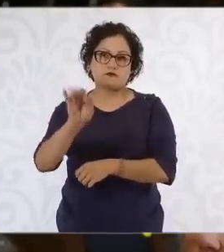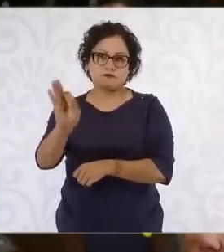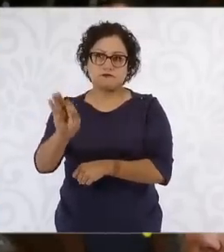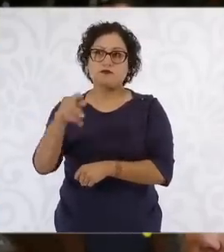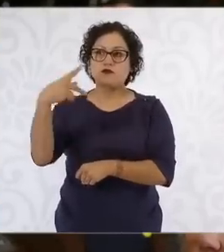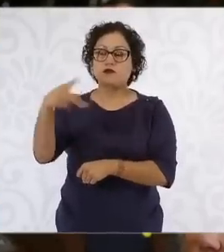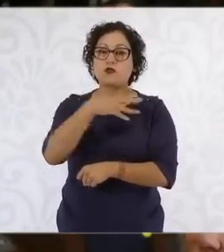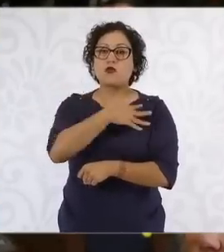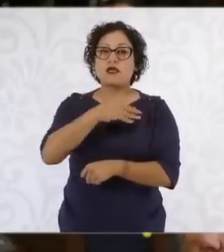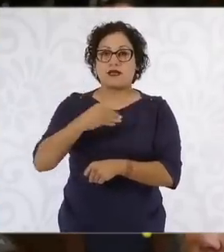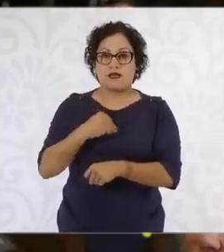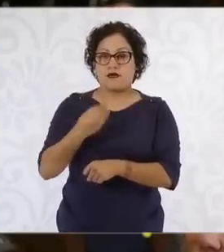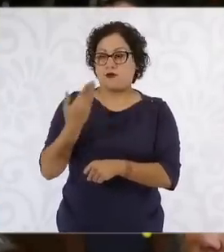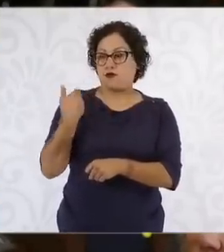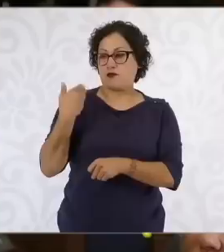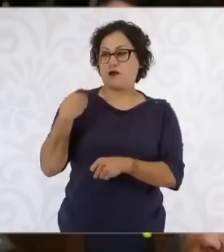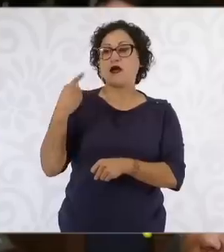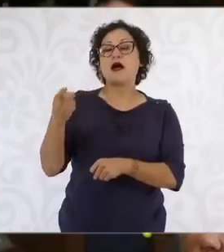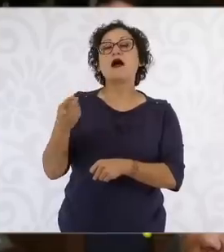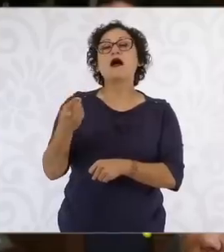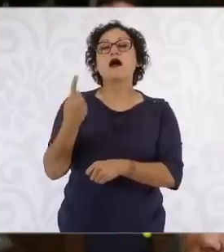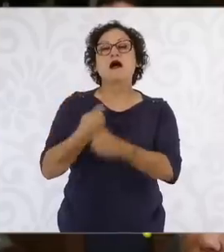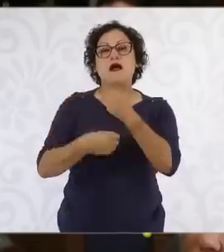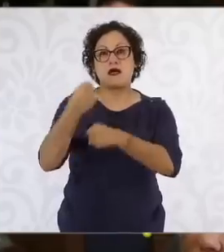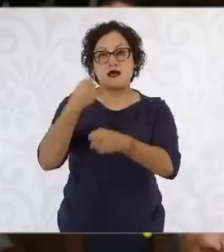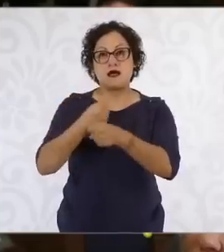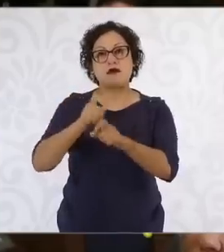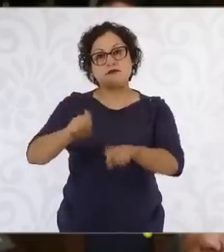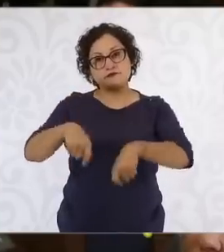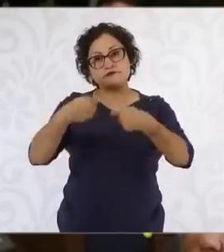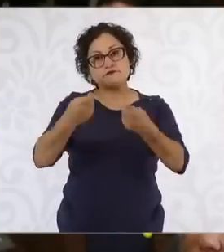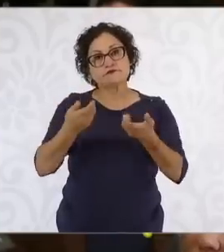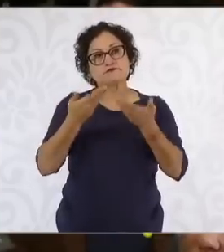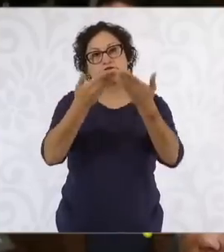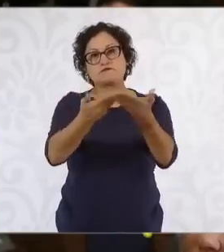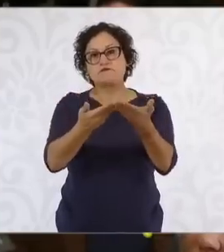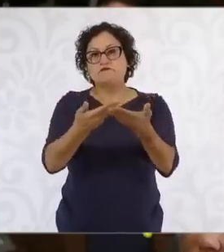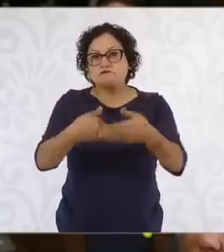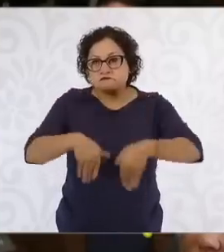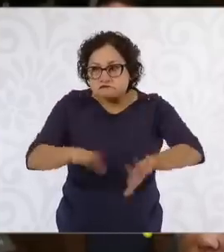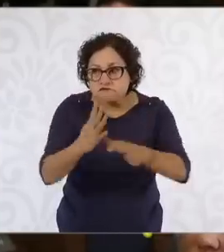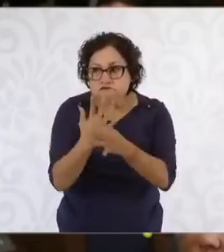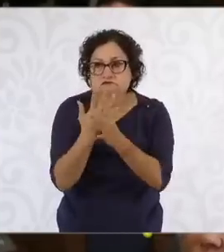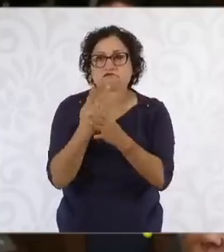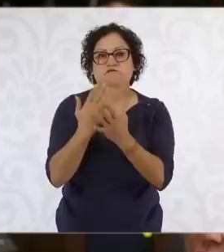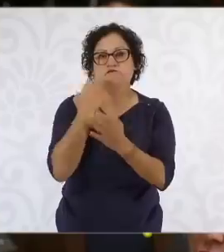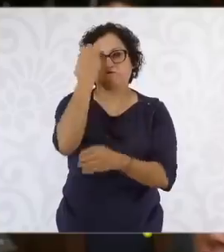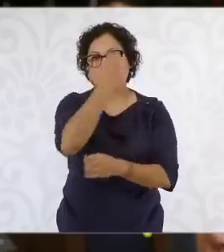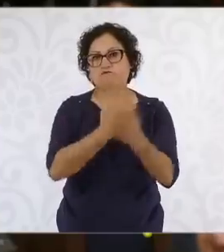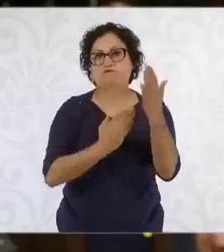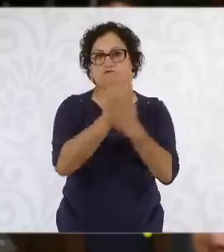año tras presuntamente ser favorecido para aprobar el examen otro de sus hijos de nombre frean Muñoz